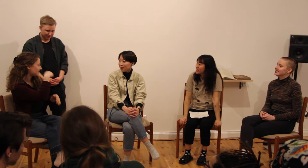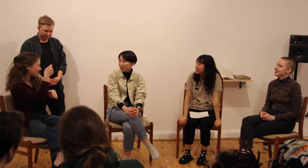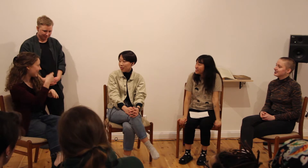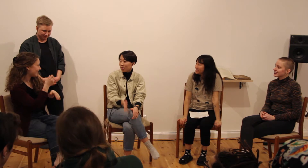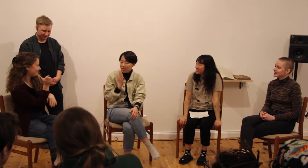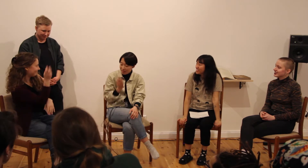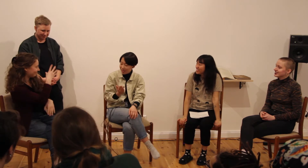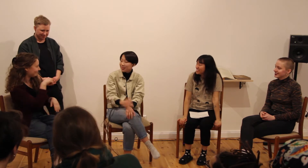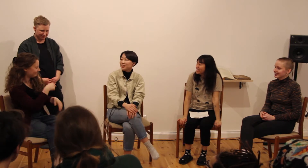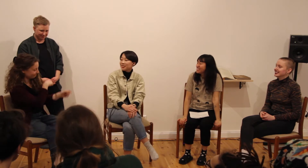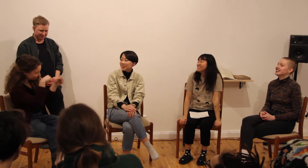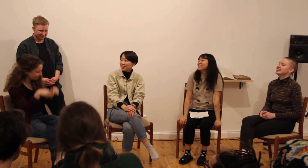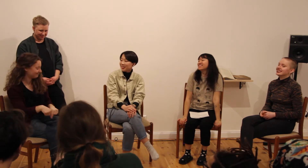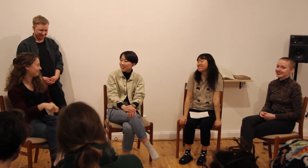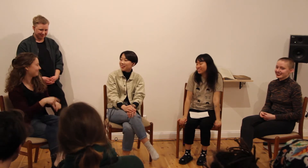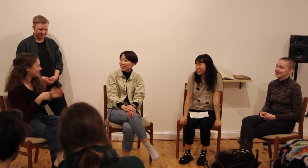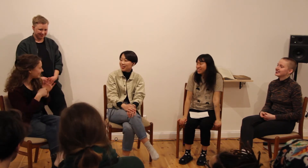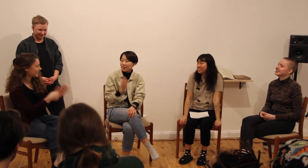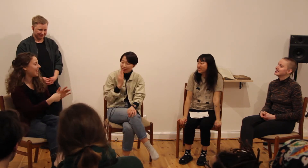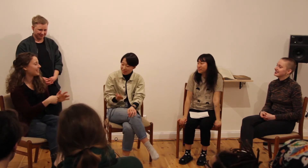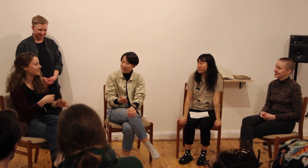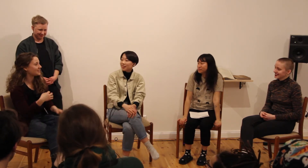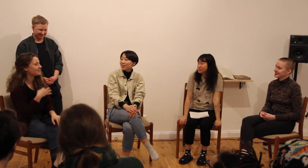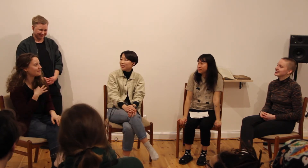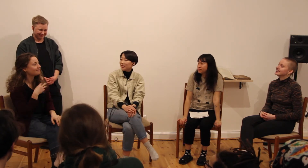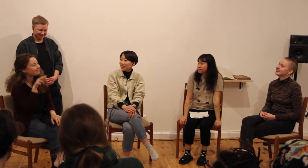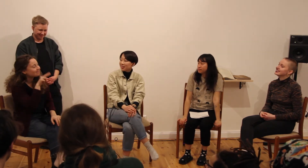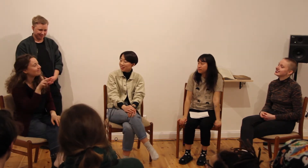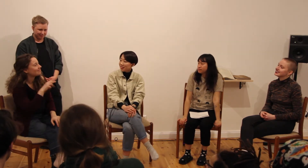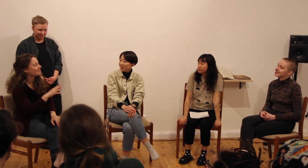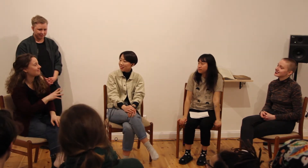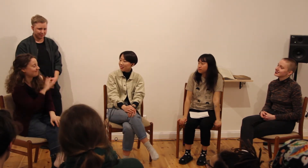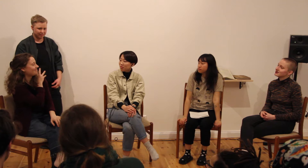Ich möchte mich auch erst einmal bedanken dafür, dass du den Film hier gezeigt hast und dass du hierher gekommen bist.